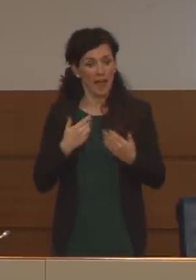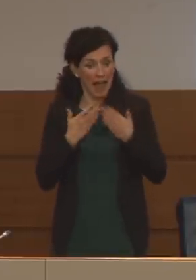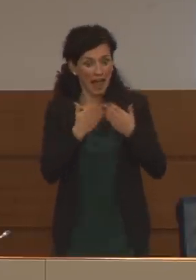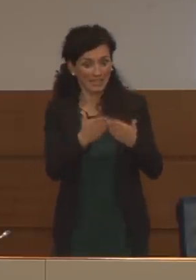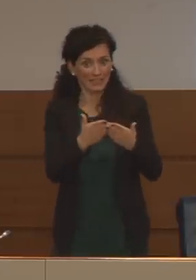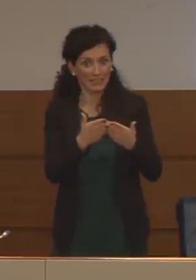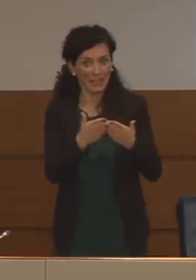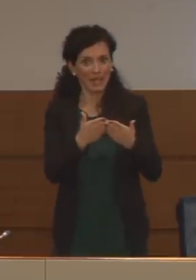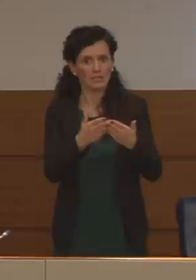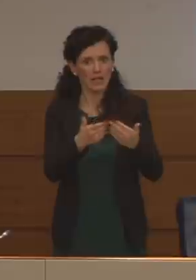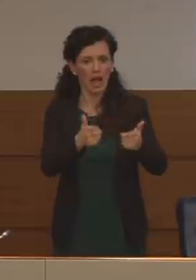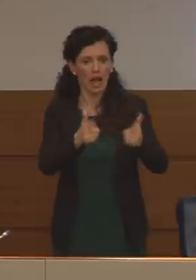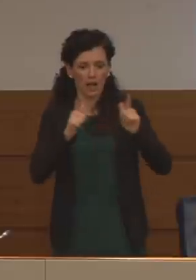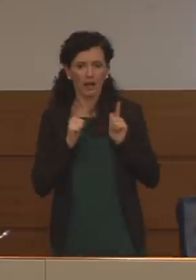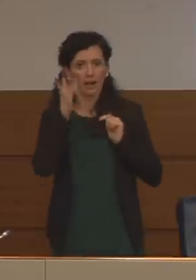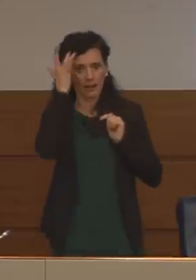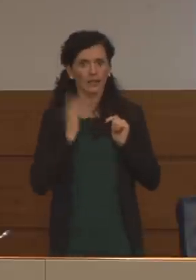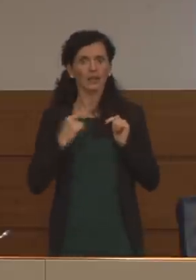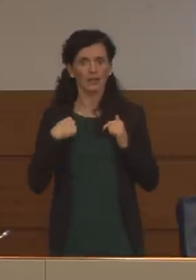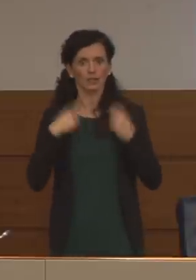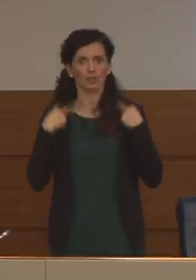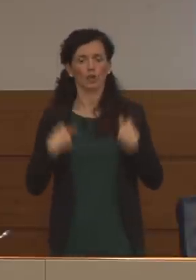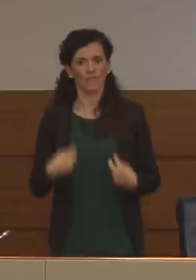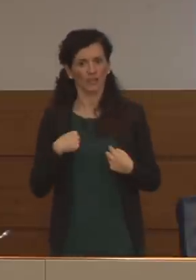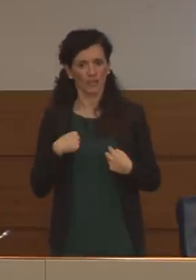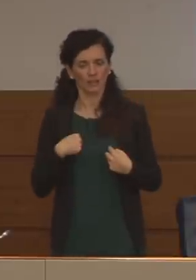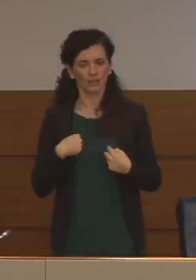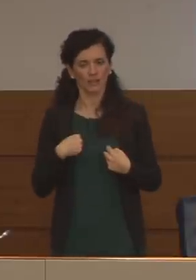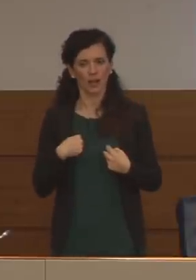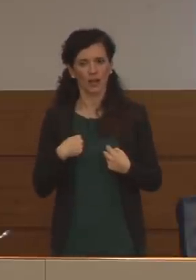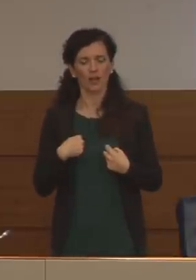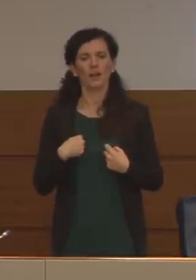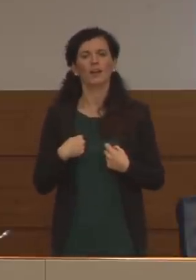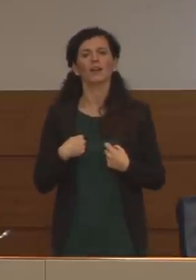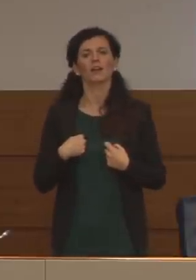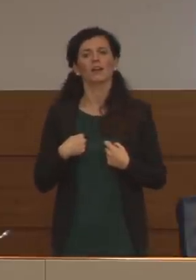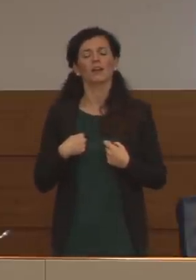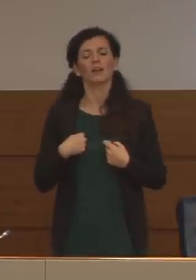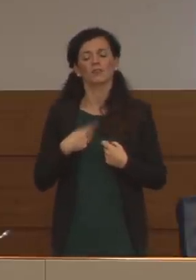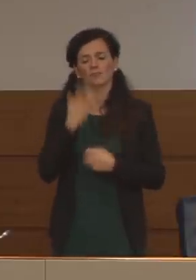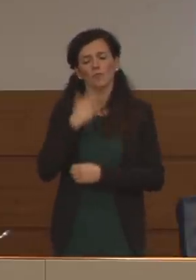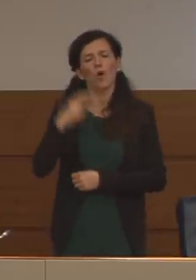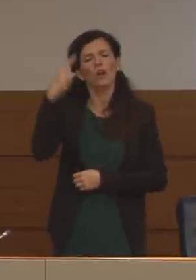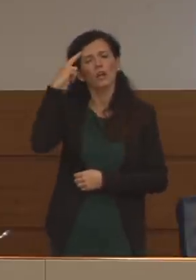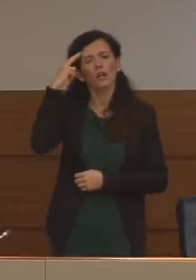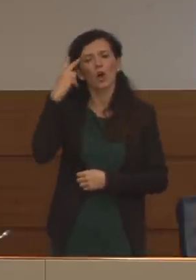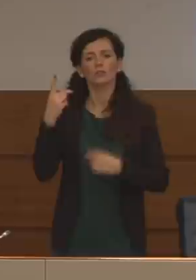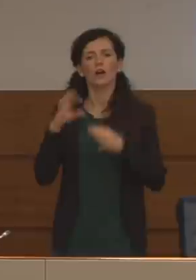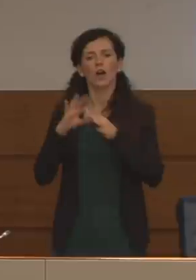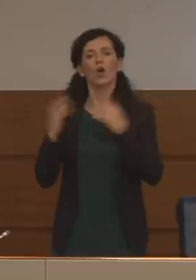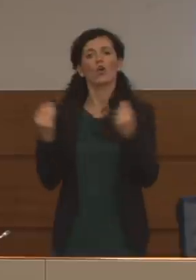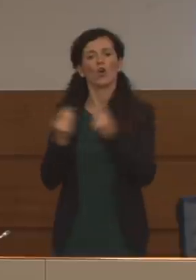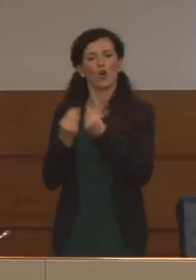della loro vita e colgo l'occasione per ricordare un collega al quale mi lega